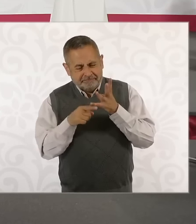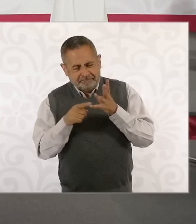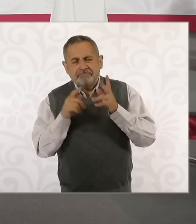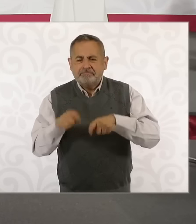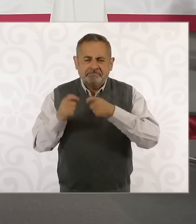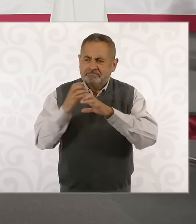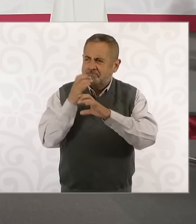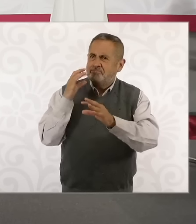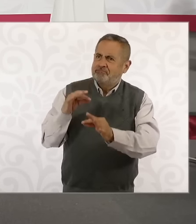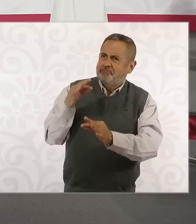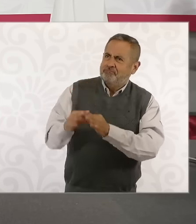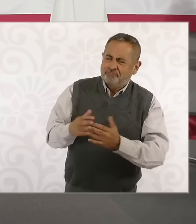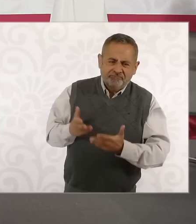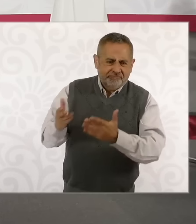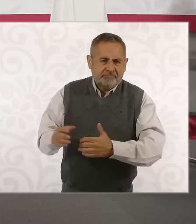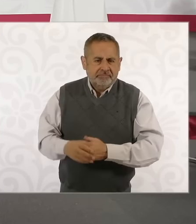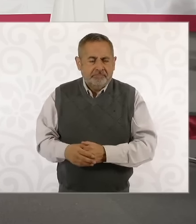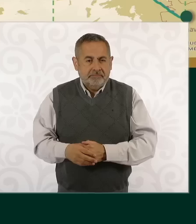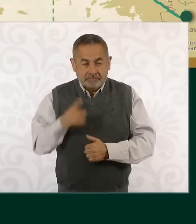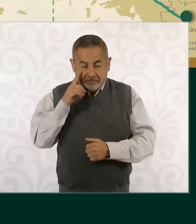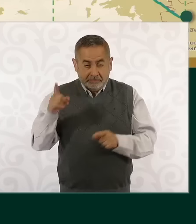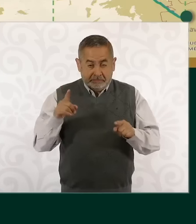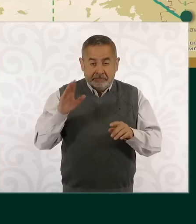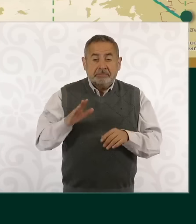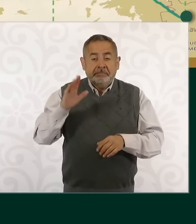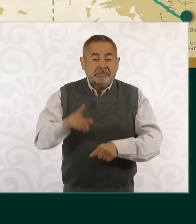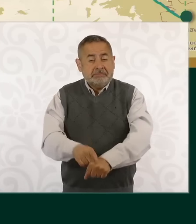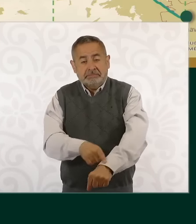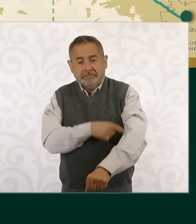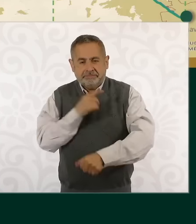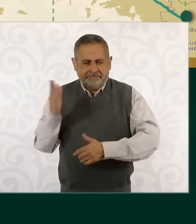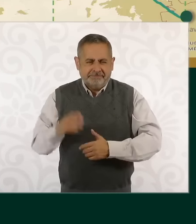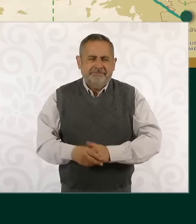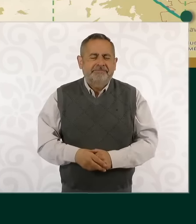Luego tenemos esto que aparece como un tramo muy largo porque incluye desde la ciudad de